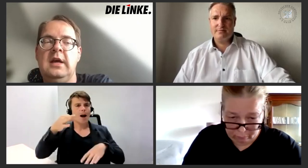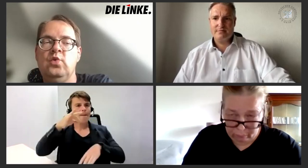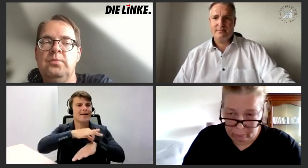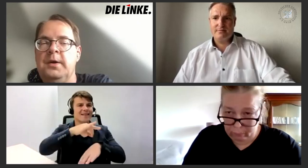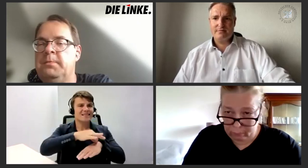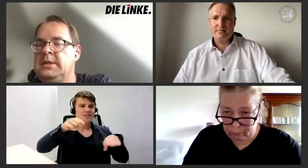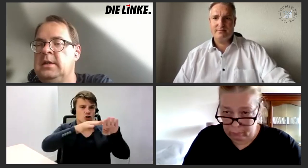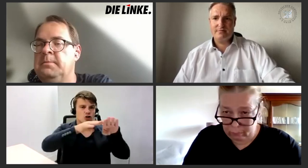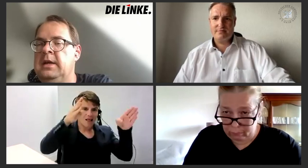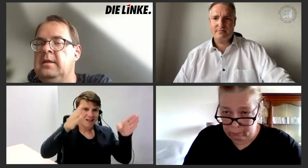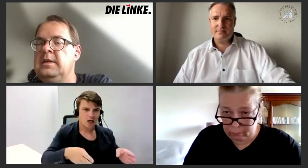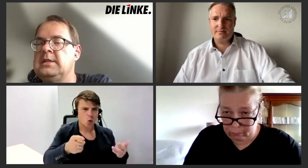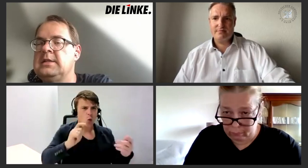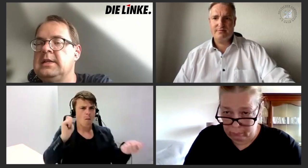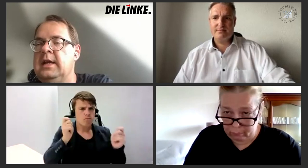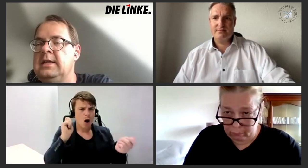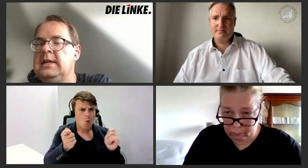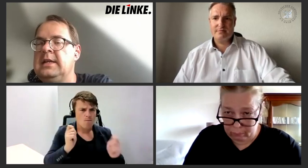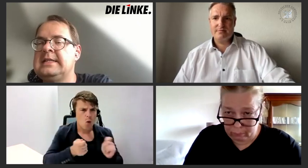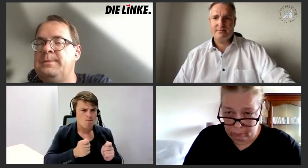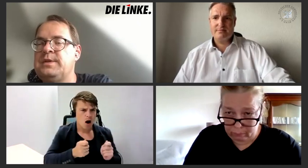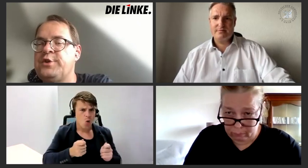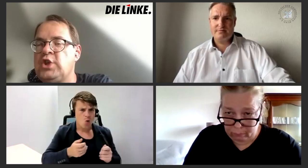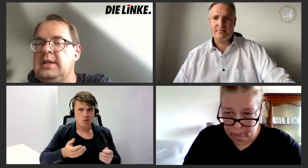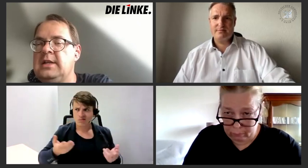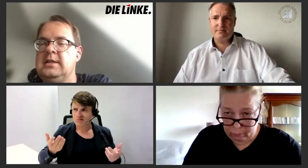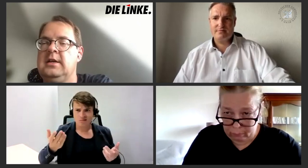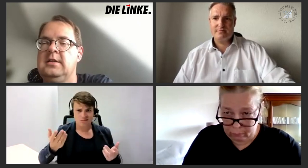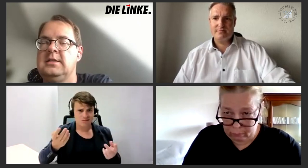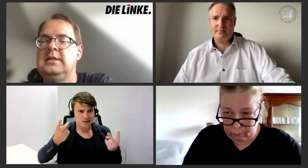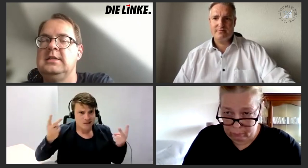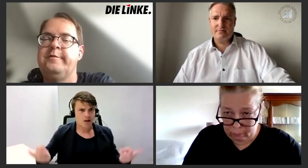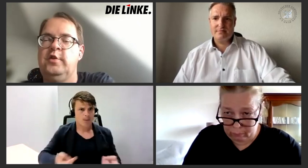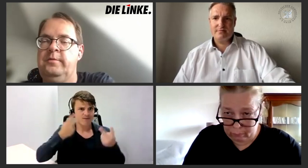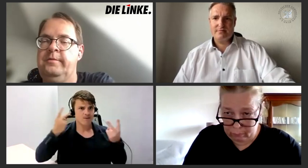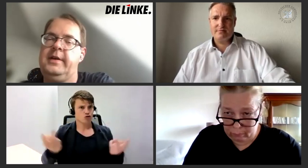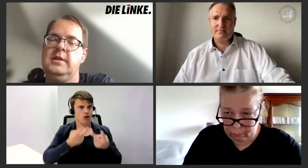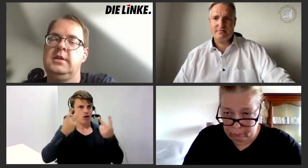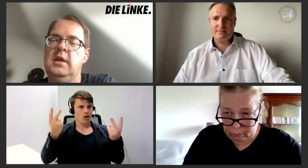Einrichtungen und deren Umbaumaßnahmen geht, dann ist es eigentlich eine Selbstverständlichkeit,